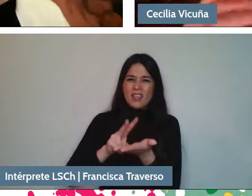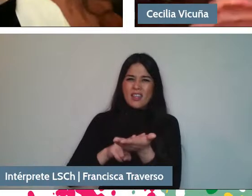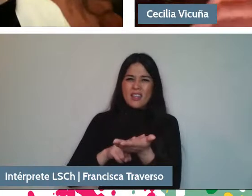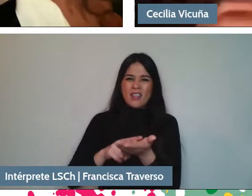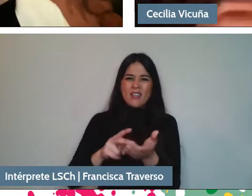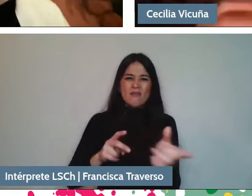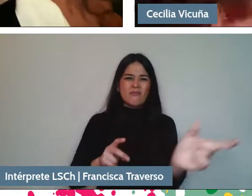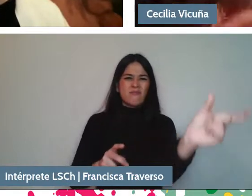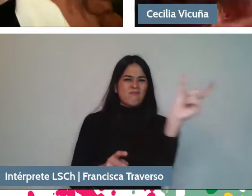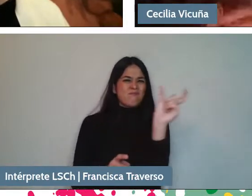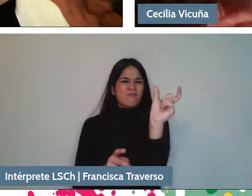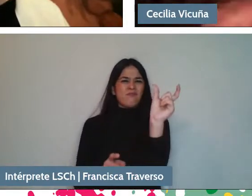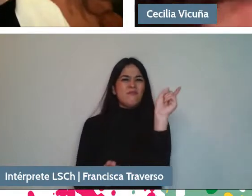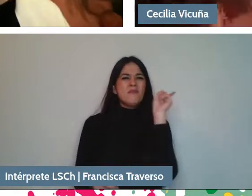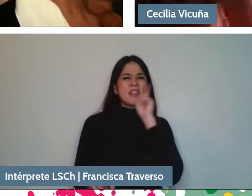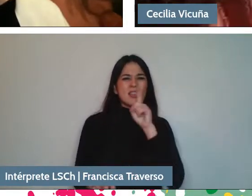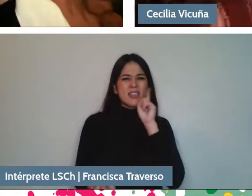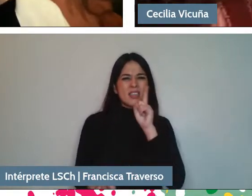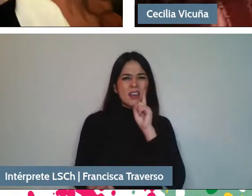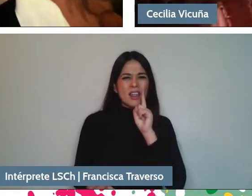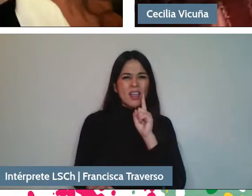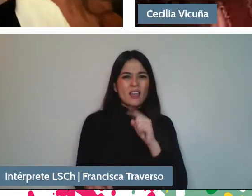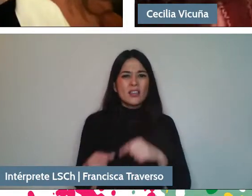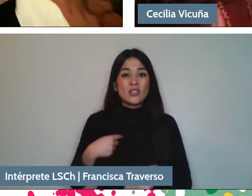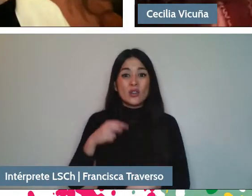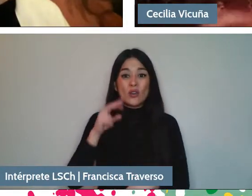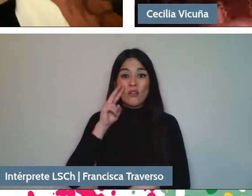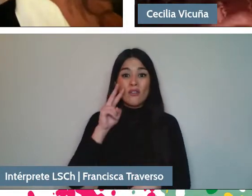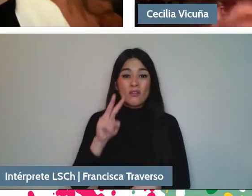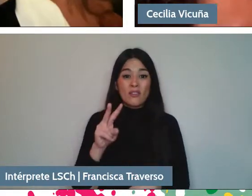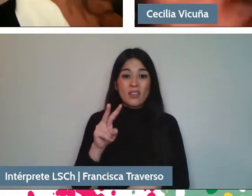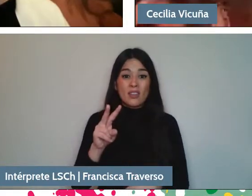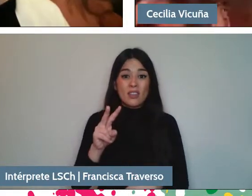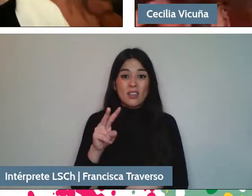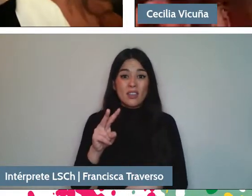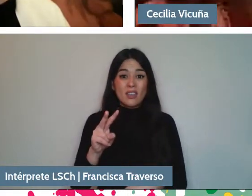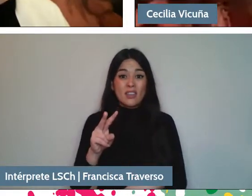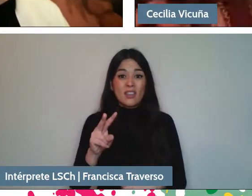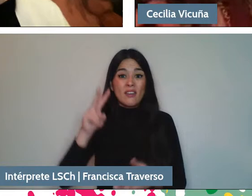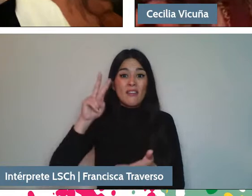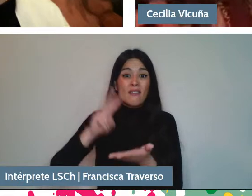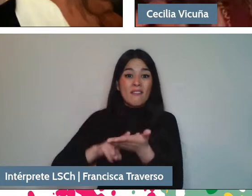Entonces, vi que que la verdad era "dar ver" y que la mentira era "hacer tira la mente".